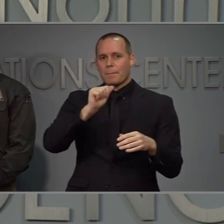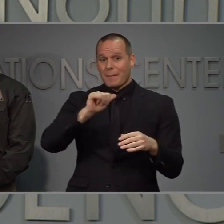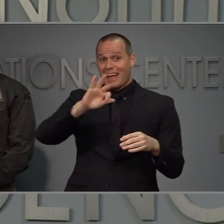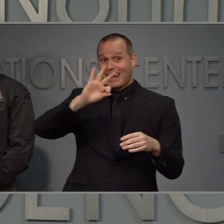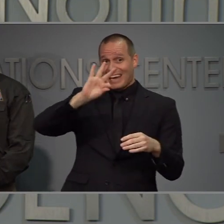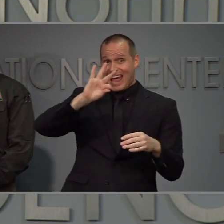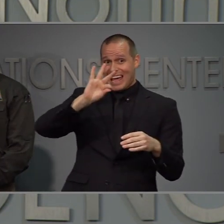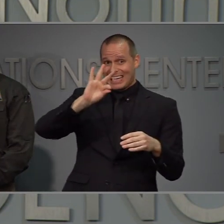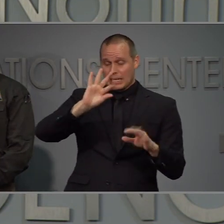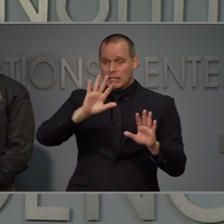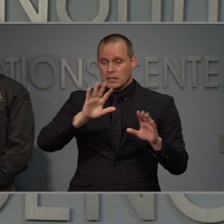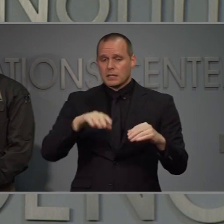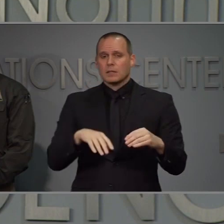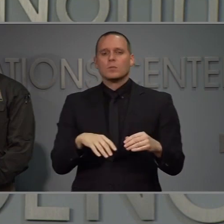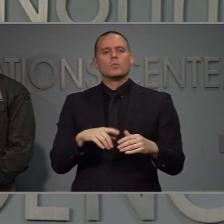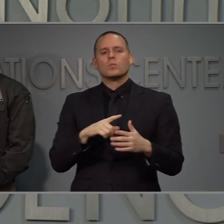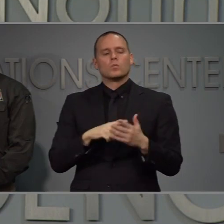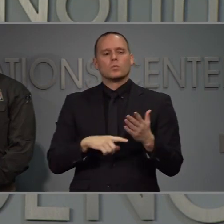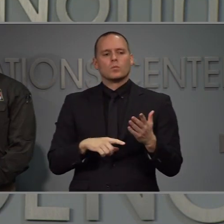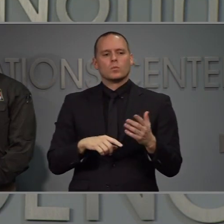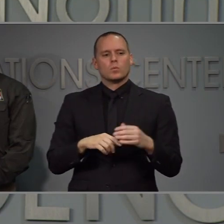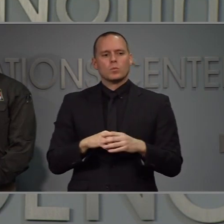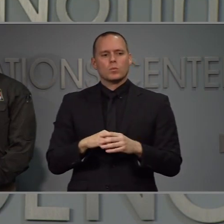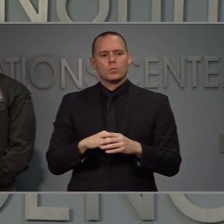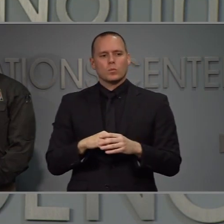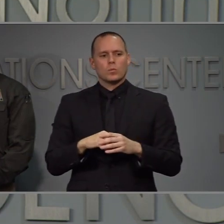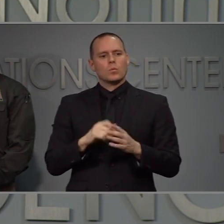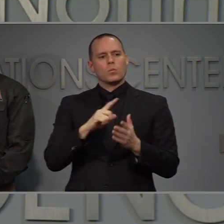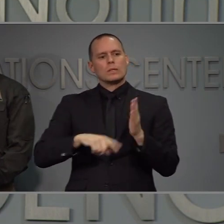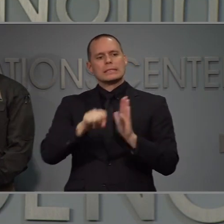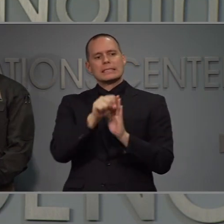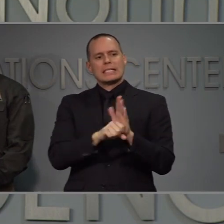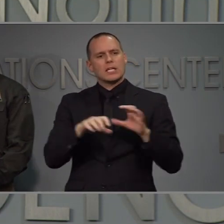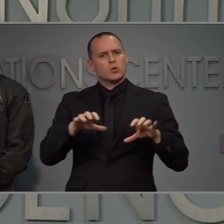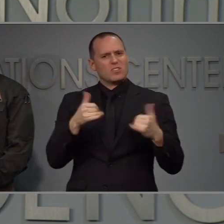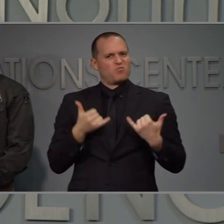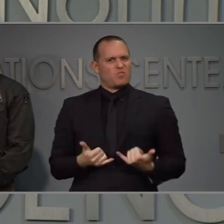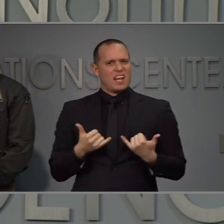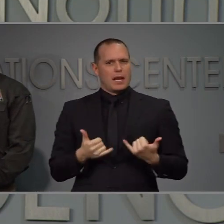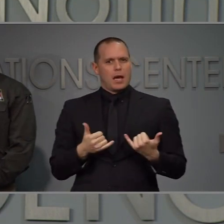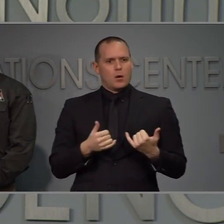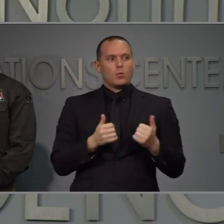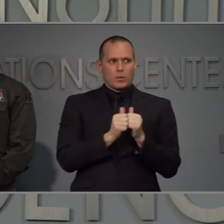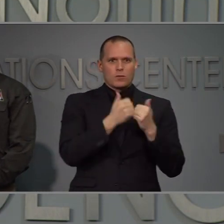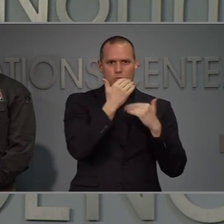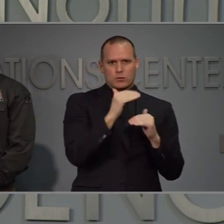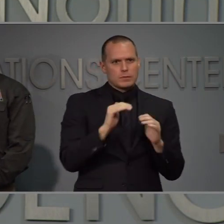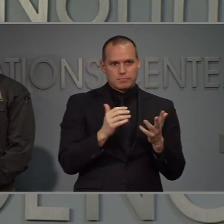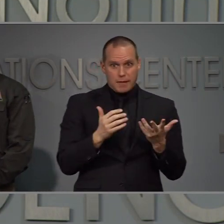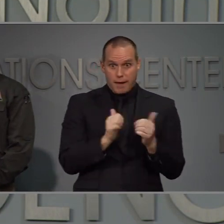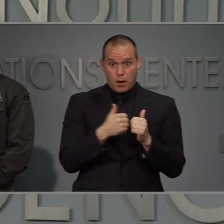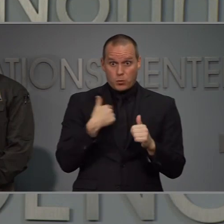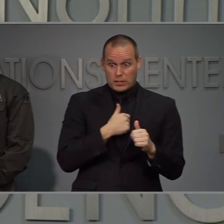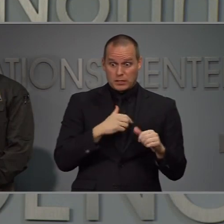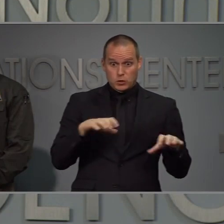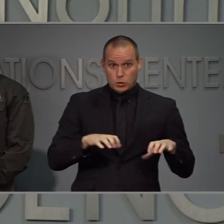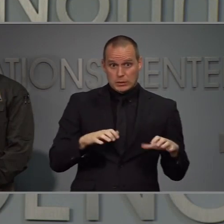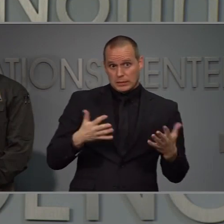Y cuando se van a quitar las restricciones a partir del nueve de mayo.